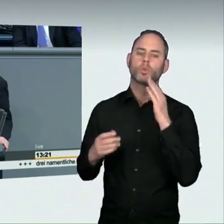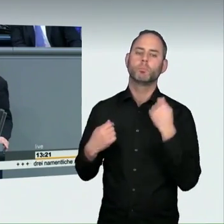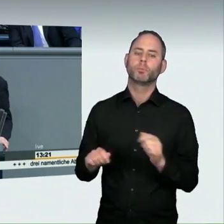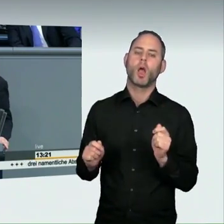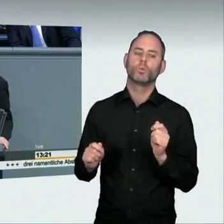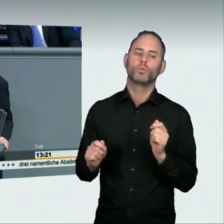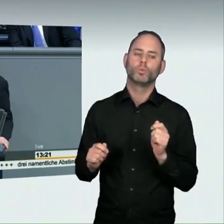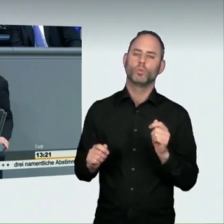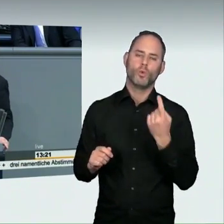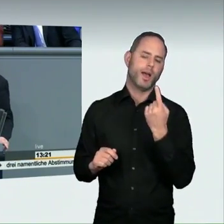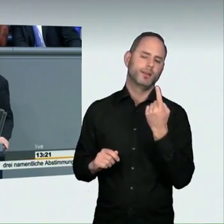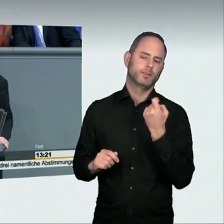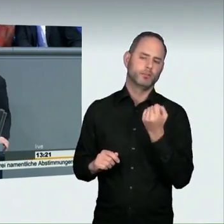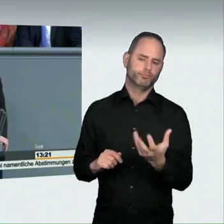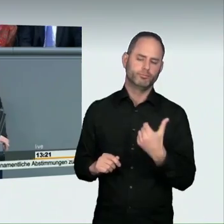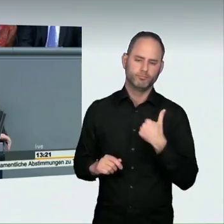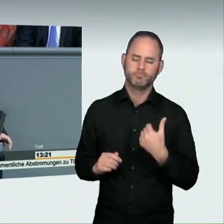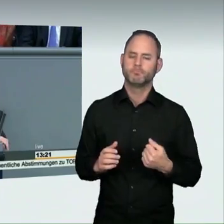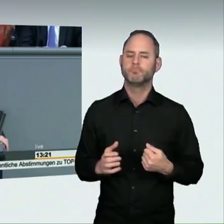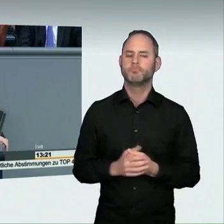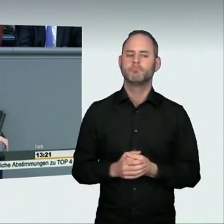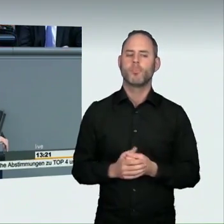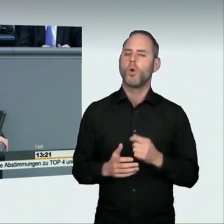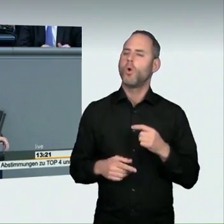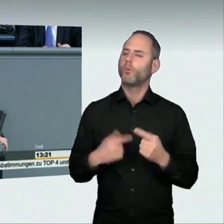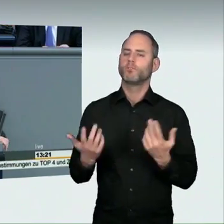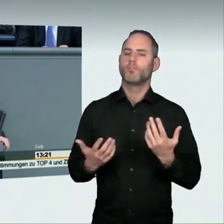das einzige Instrument, um dafür zu sorgen, dass Menschen Wohnen